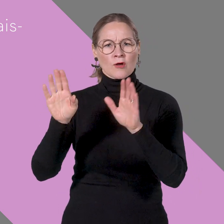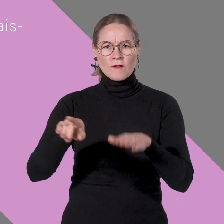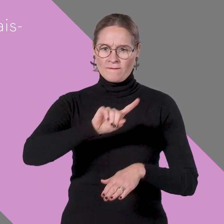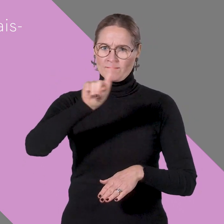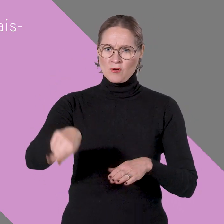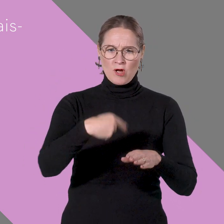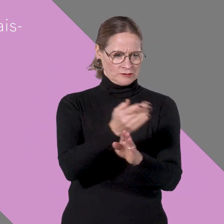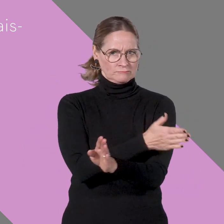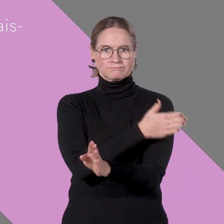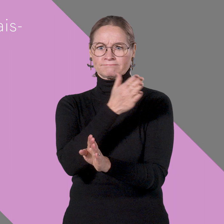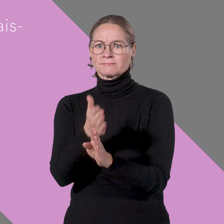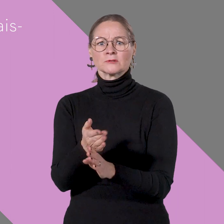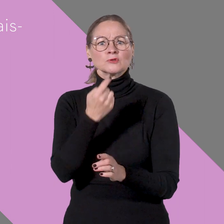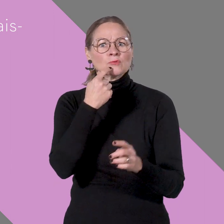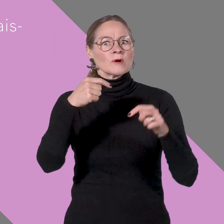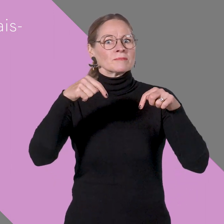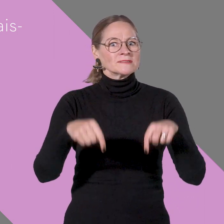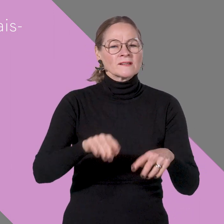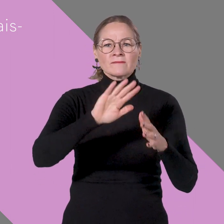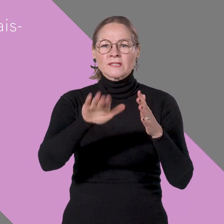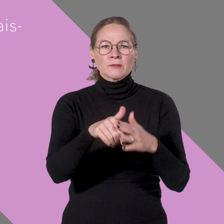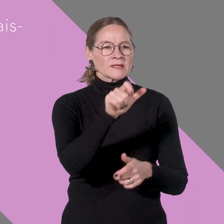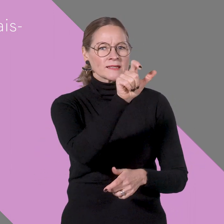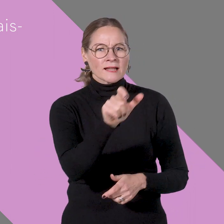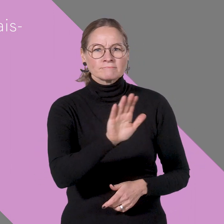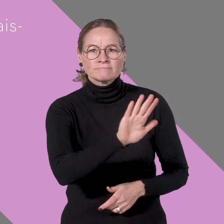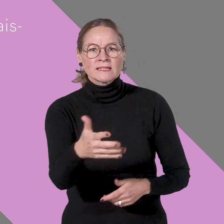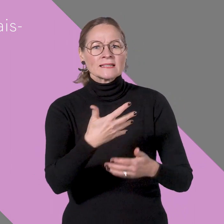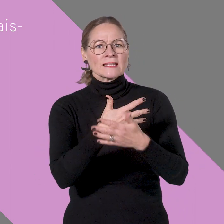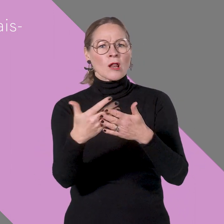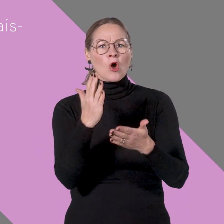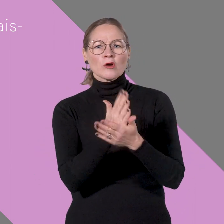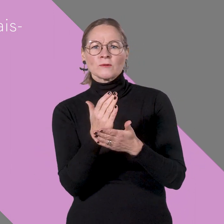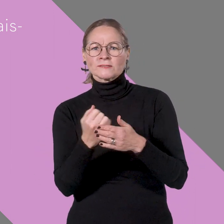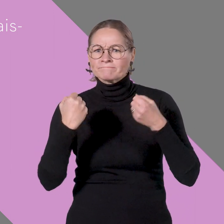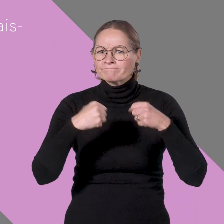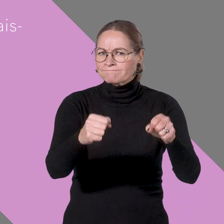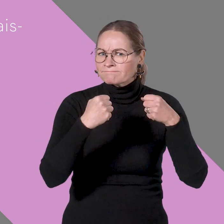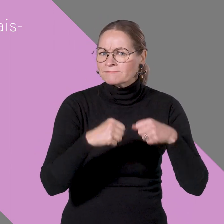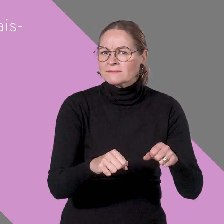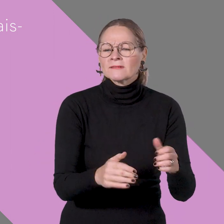joka on ajanut viittomakielisten kielellisiä oikeuksia Suomessa, -